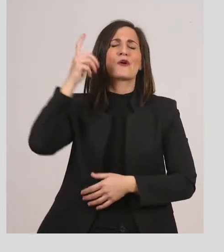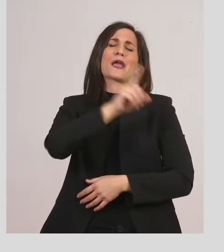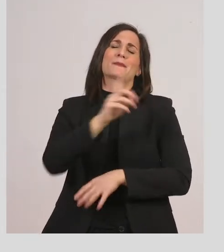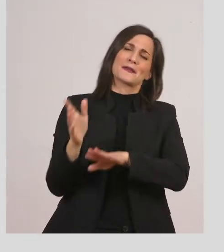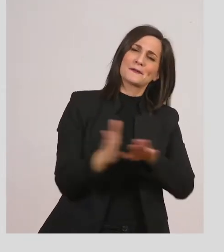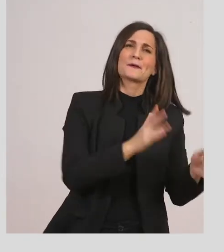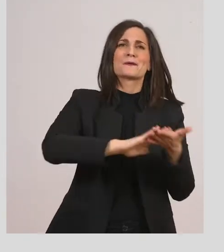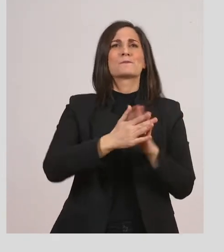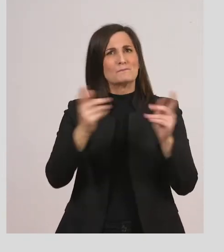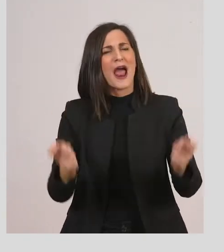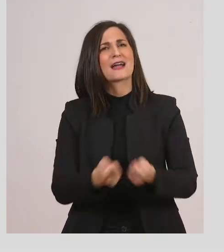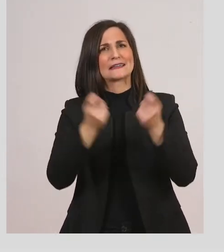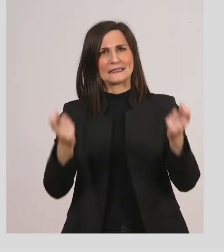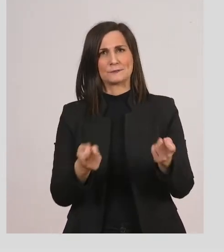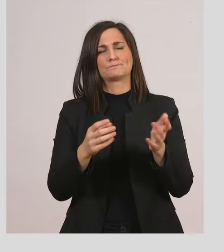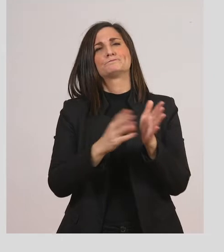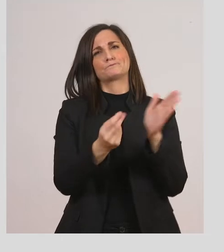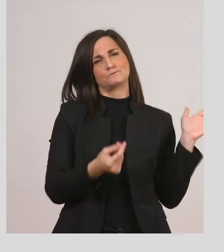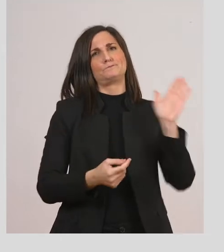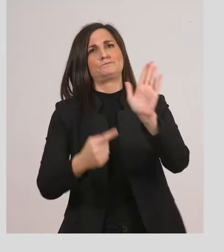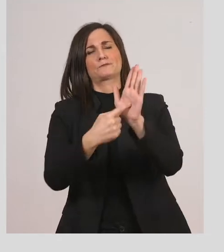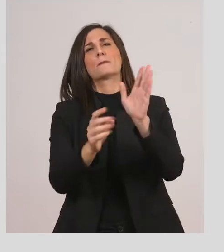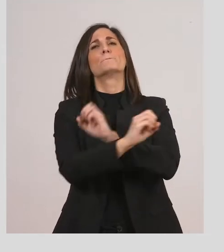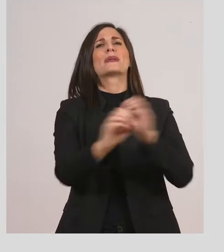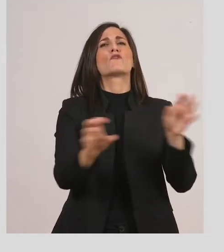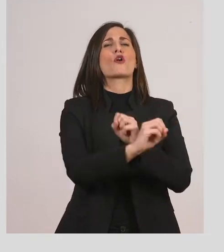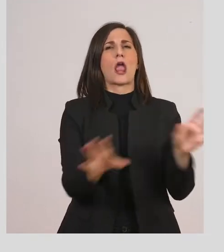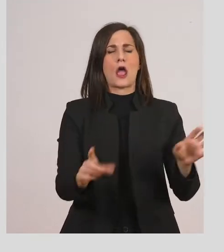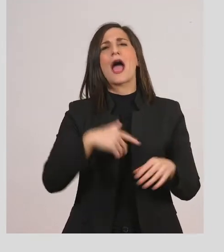Έχουμε λοιπόν, ας δούμε στη διαφάνεια, μία πληροφορία, μία πρόταση ότι έξω βρέχει.